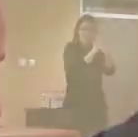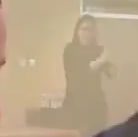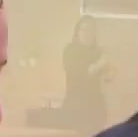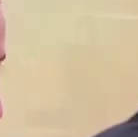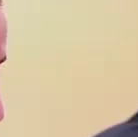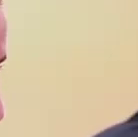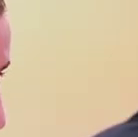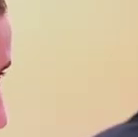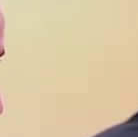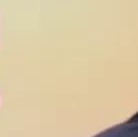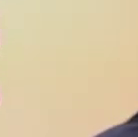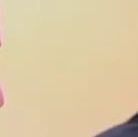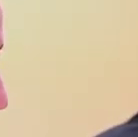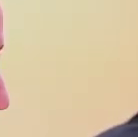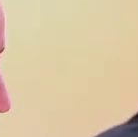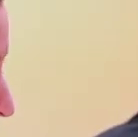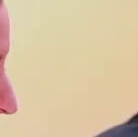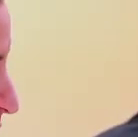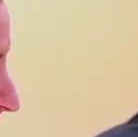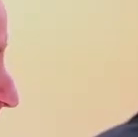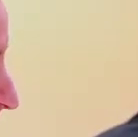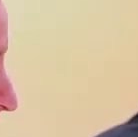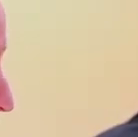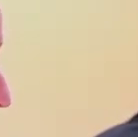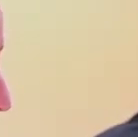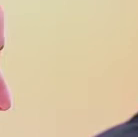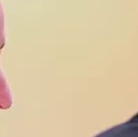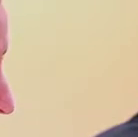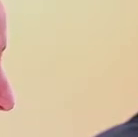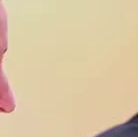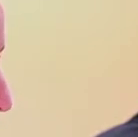los técnicos de la Agencia Tributaria, se coge a Carlos Fabra